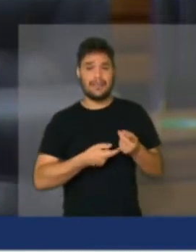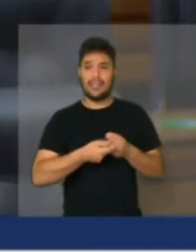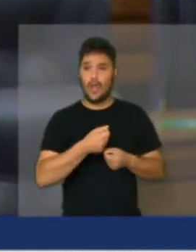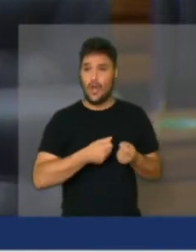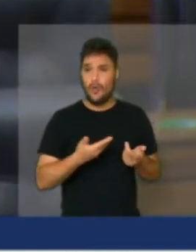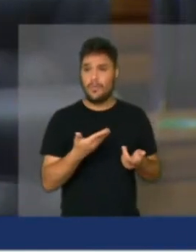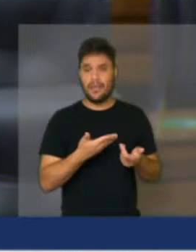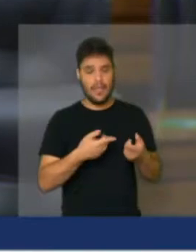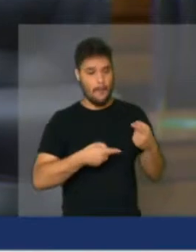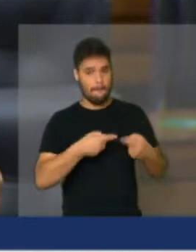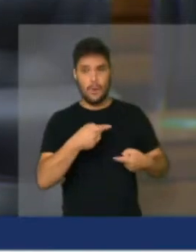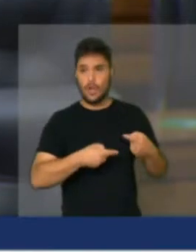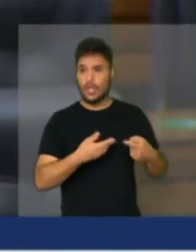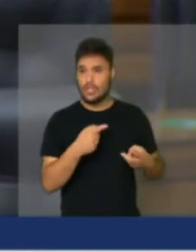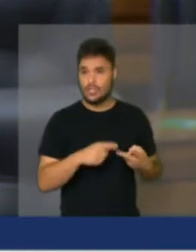TICO... ECONÔMICO É ... É